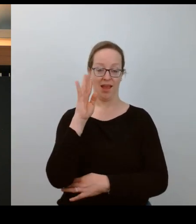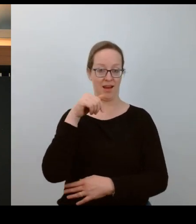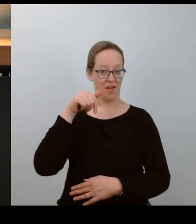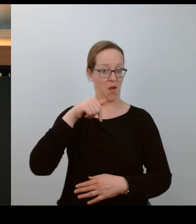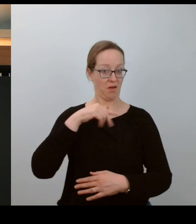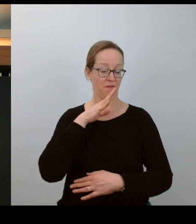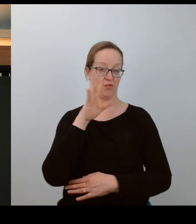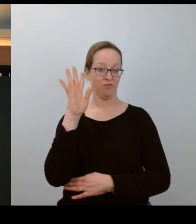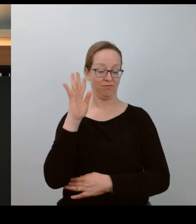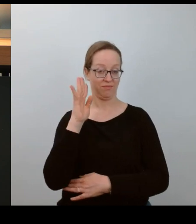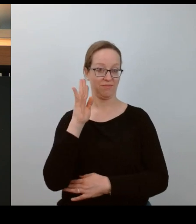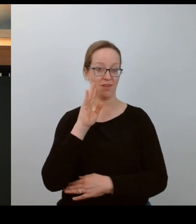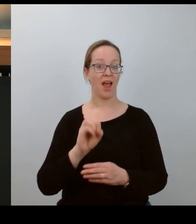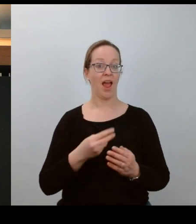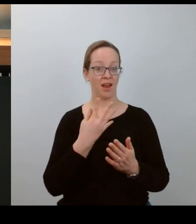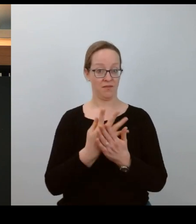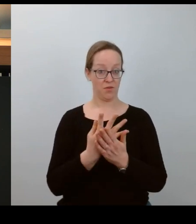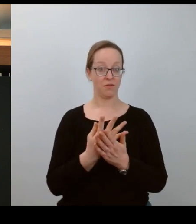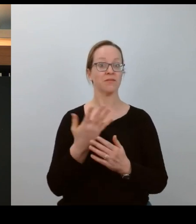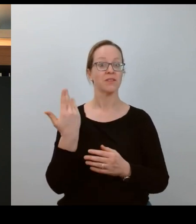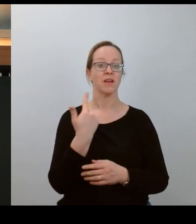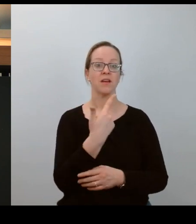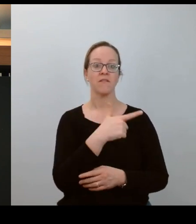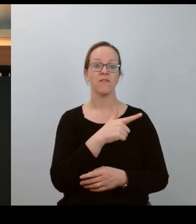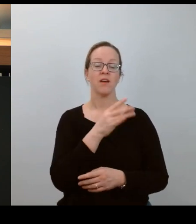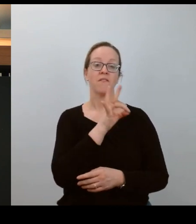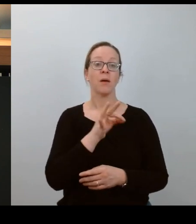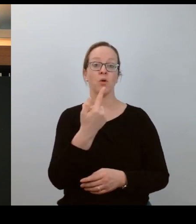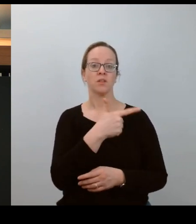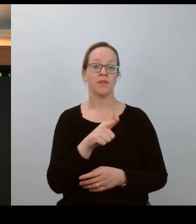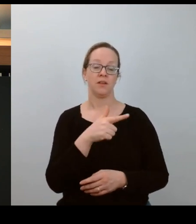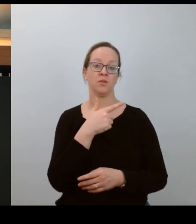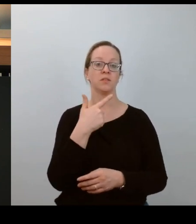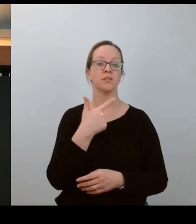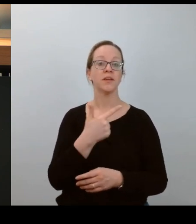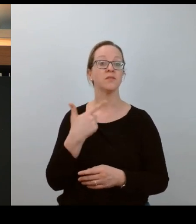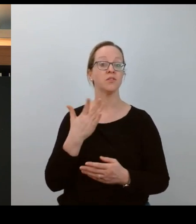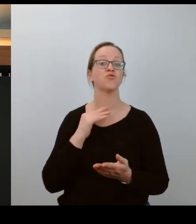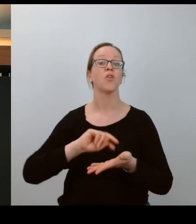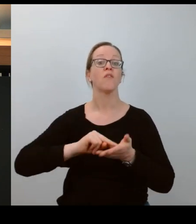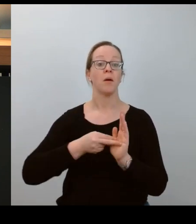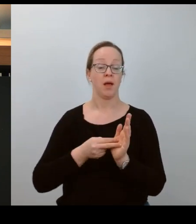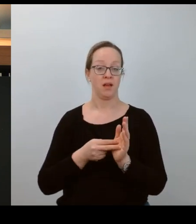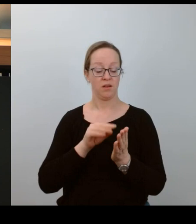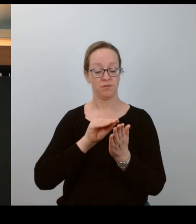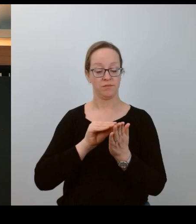Die Debatte, und das haben wir gerade gehört, wurde jedoch vertagt, Da die Koalitionsvertrag-Fraktion es